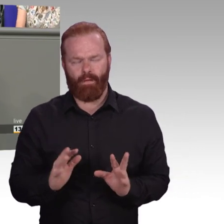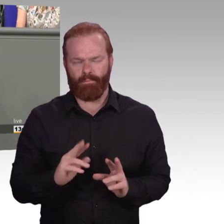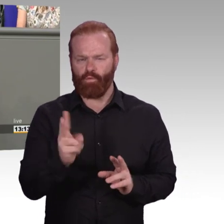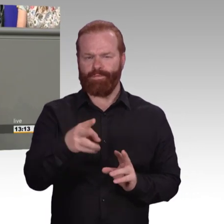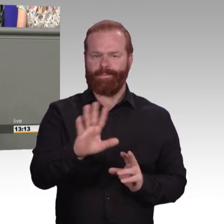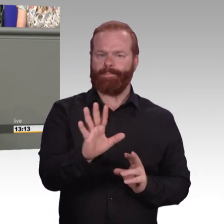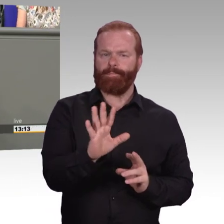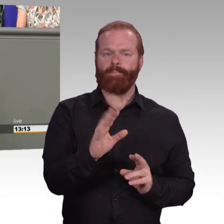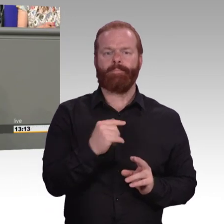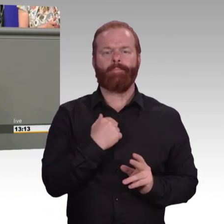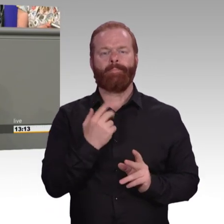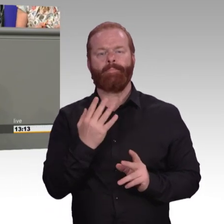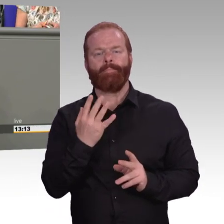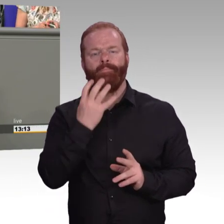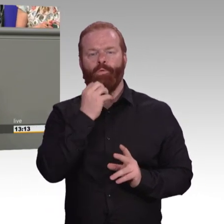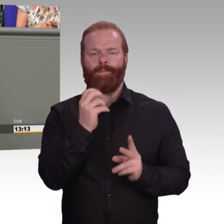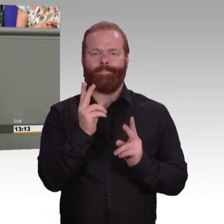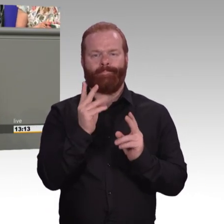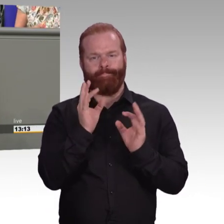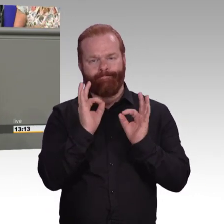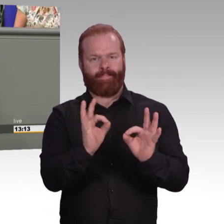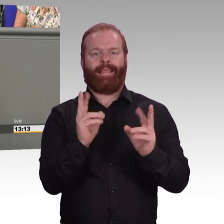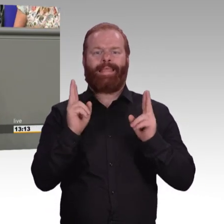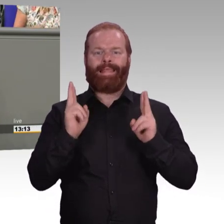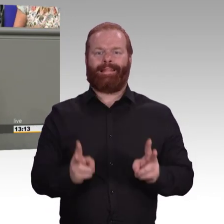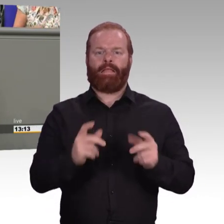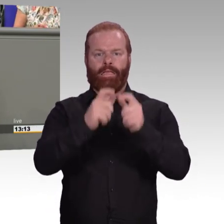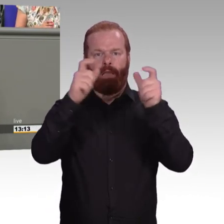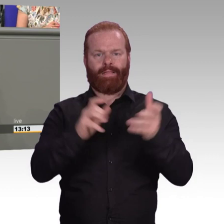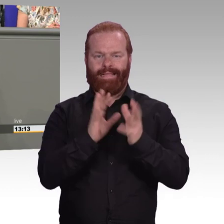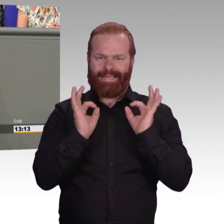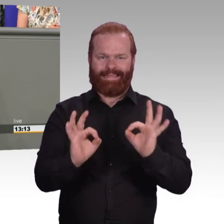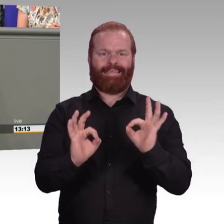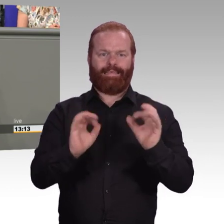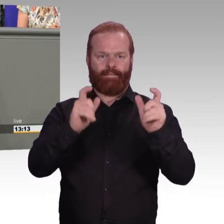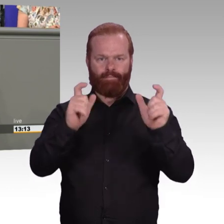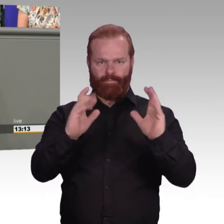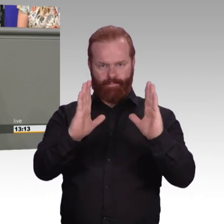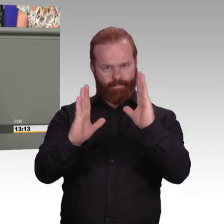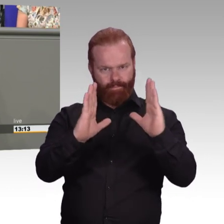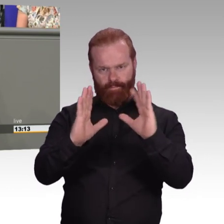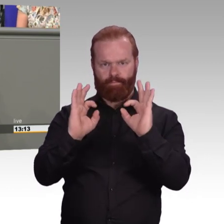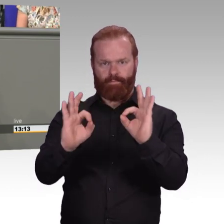Dabei muss uns vollkommen klar sein, dass wir nicht bei Symbolpolitik stehen bleiben dürfen.